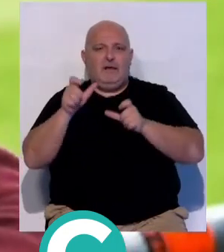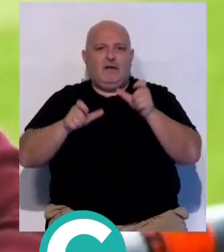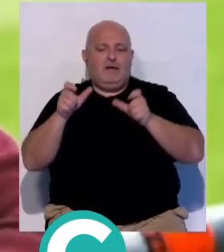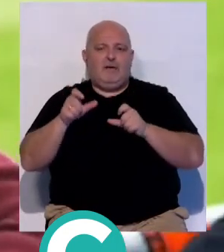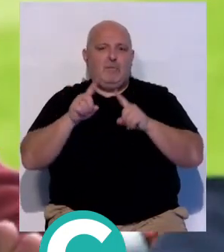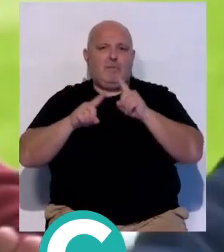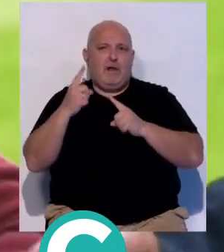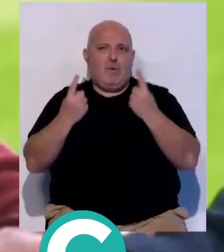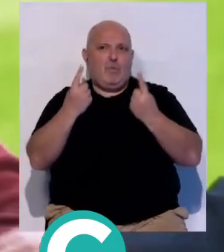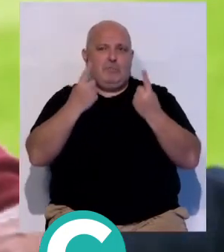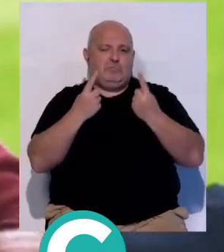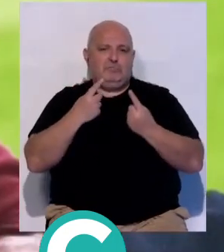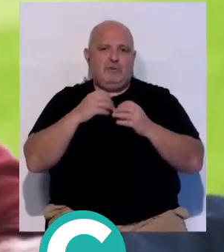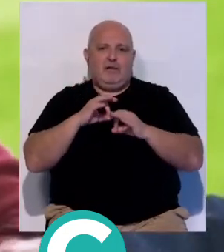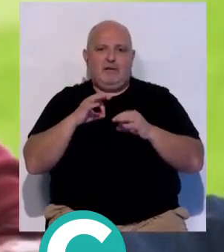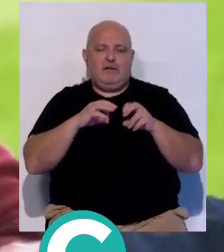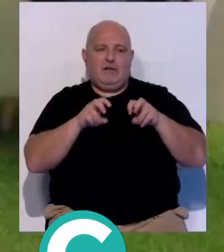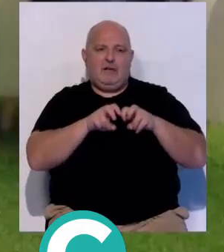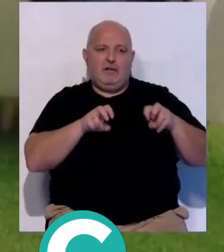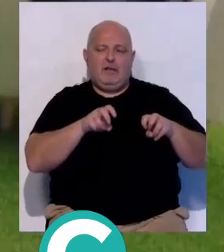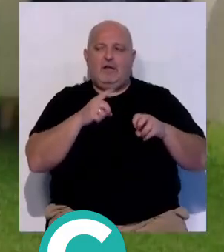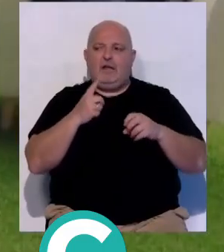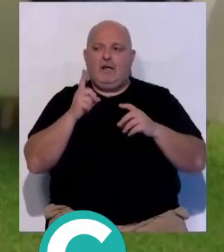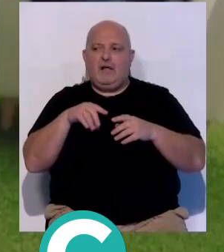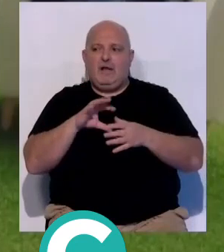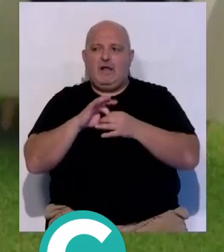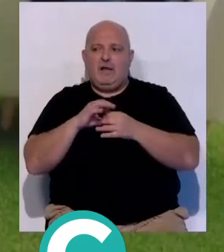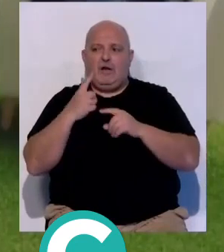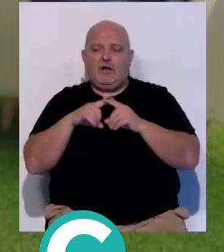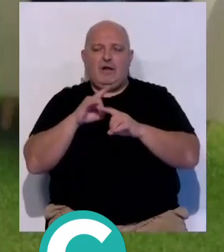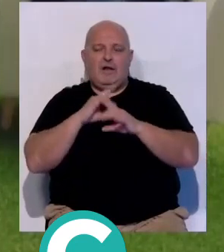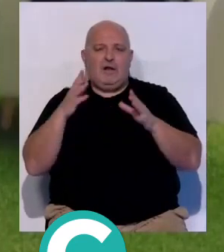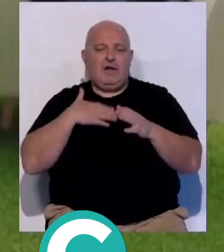que ha tenido no pero Dani pero sí lo sabía era una cosa muy clara Porque yo por ejemplo tenía